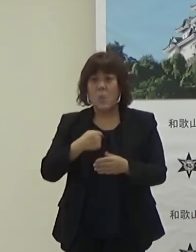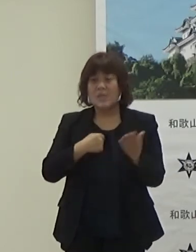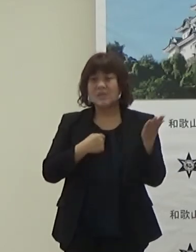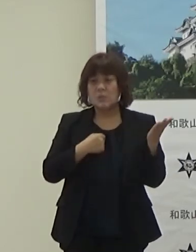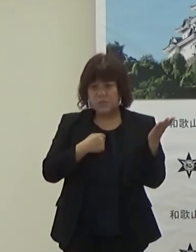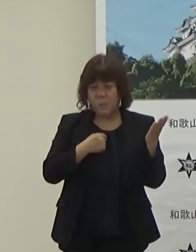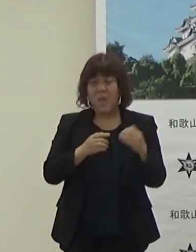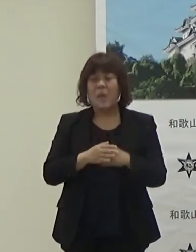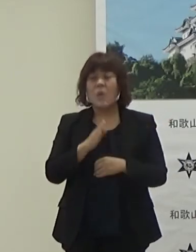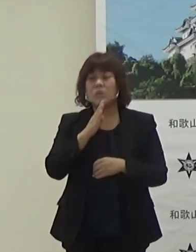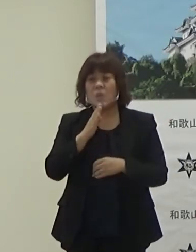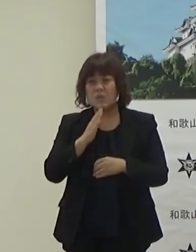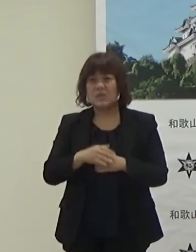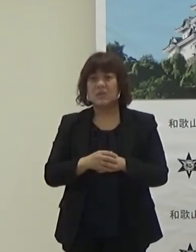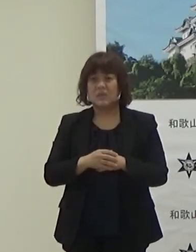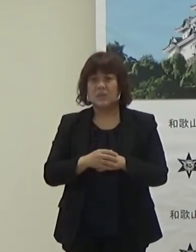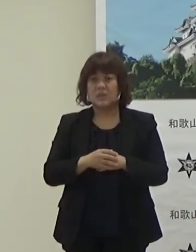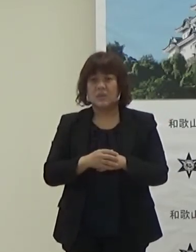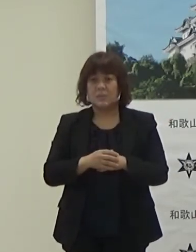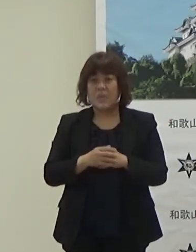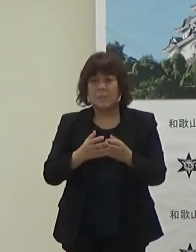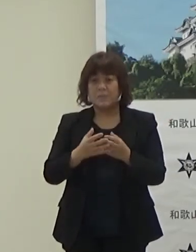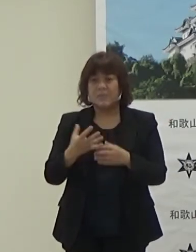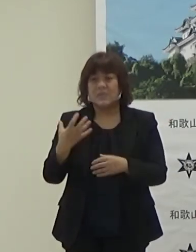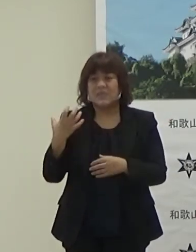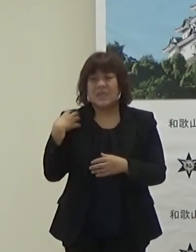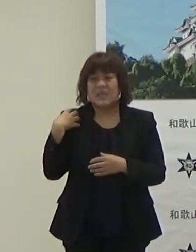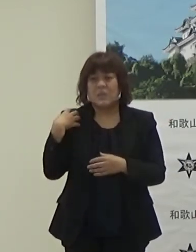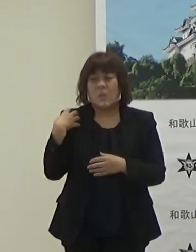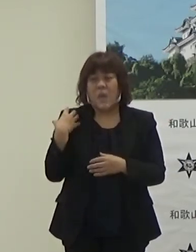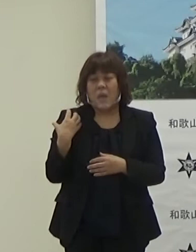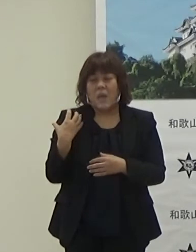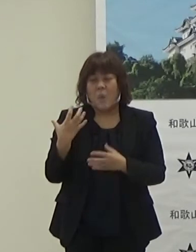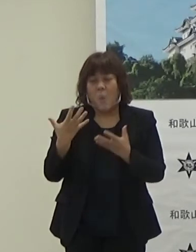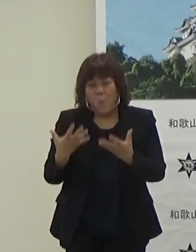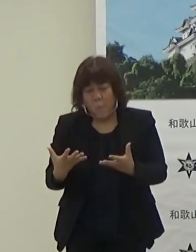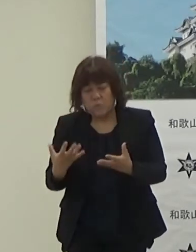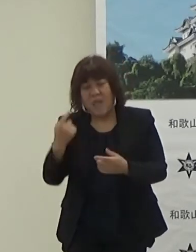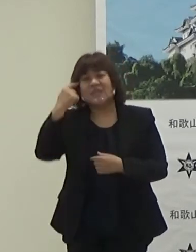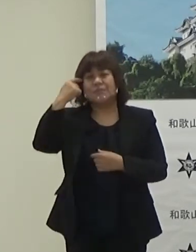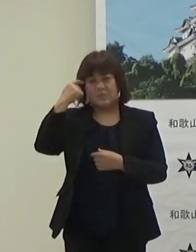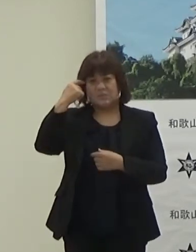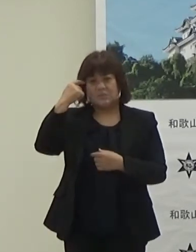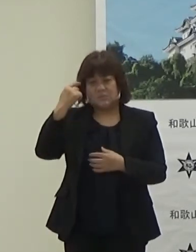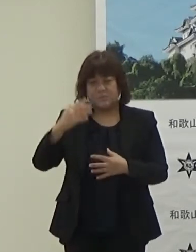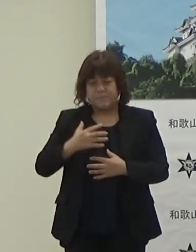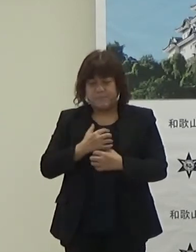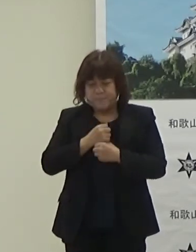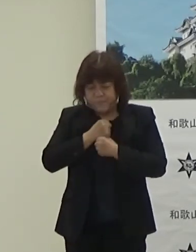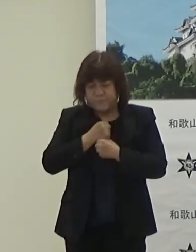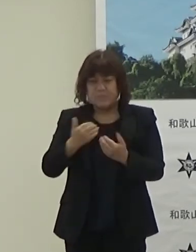非常に大きな責任を感じます 本当に身の引き締まるような思いです